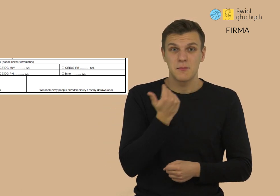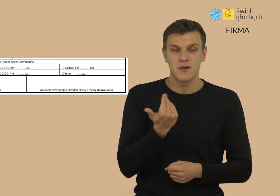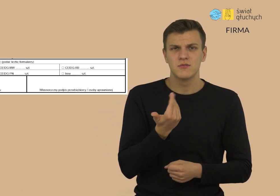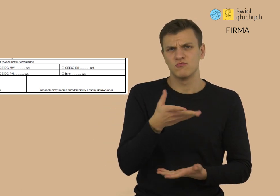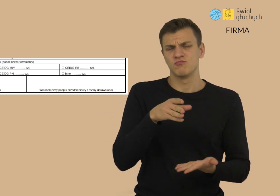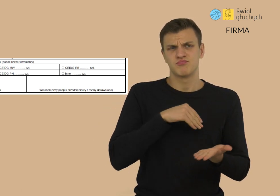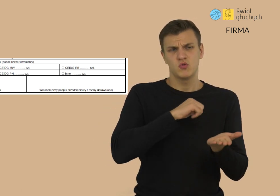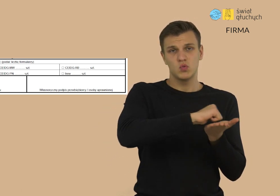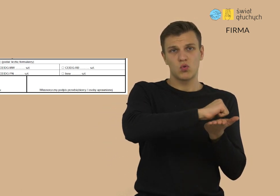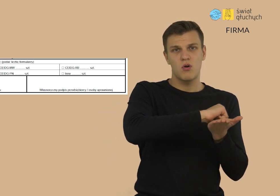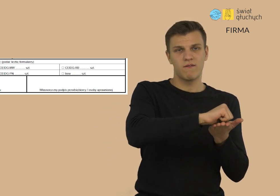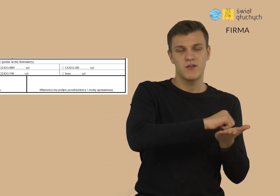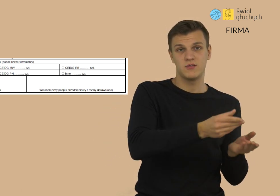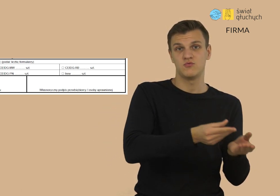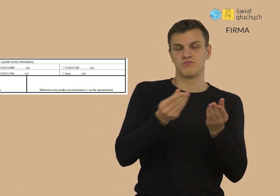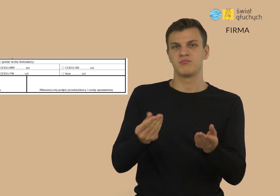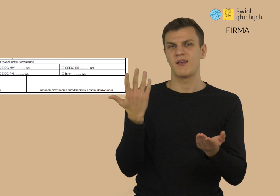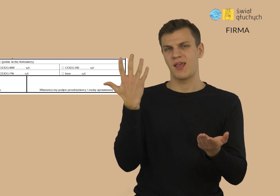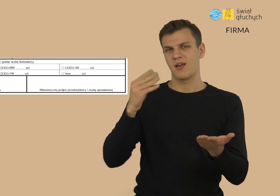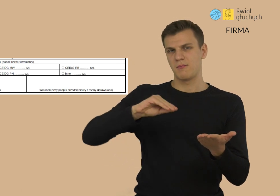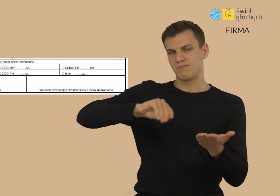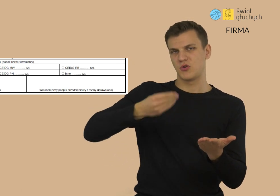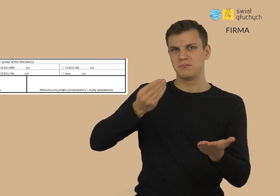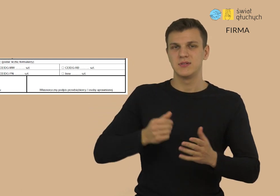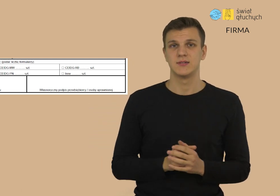Możesz również wypełnić formularz i następnie go wydrukować i podpisać ręcznie.